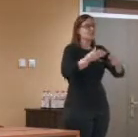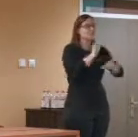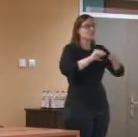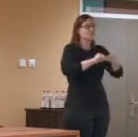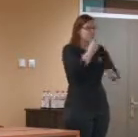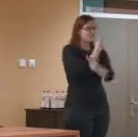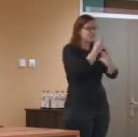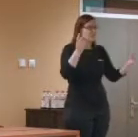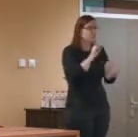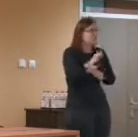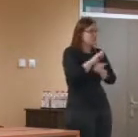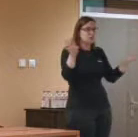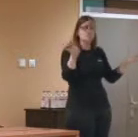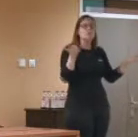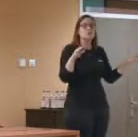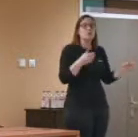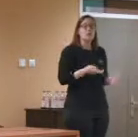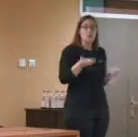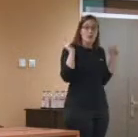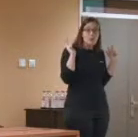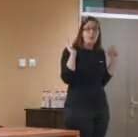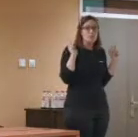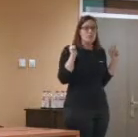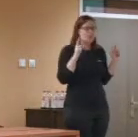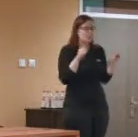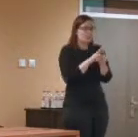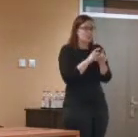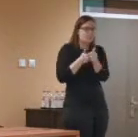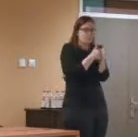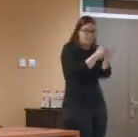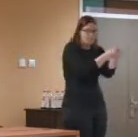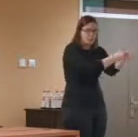eran perseguidos por medio de querellas y por medio del aparato institucional,